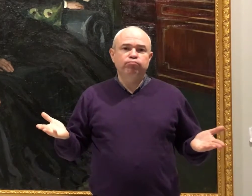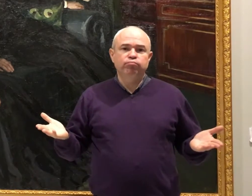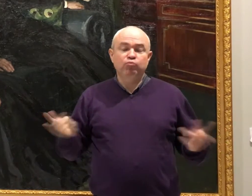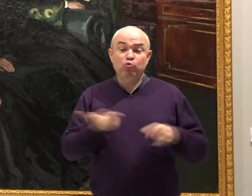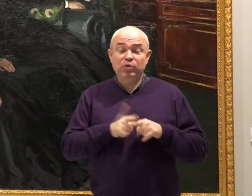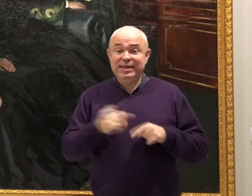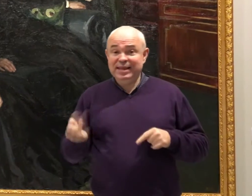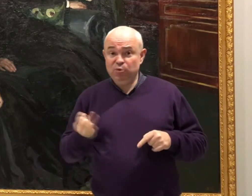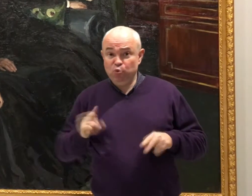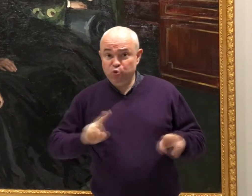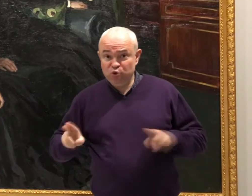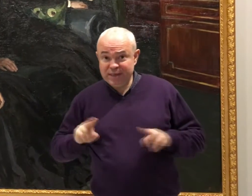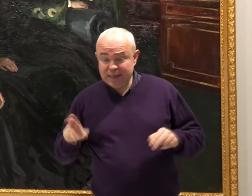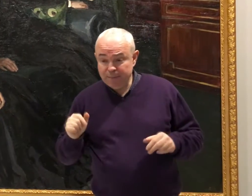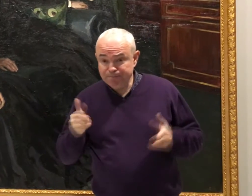Очень интересная художница!